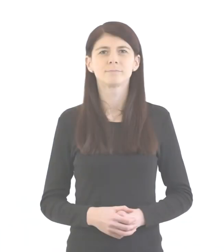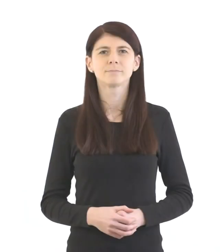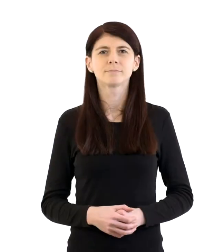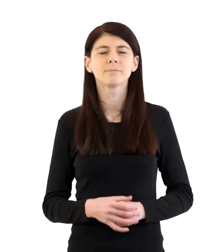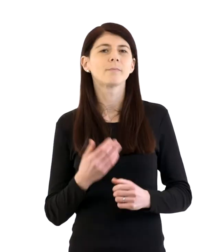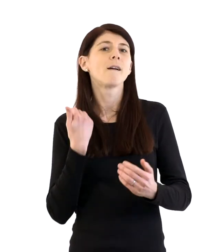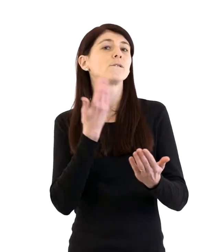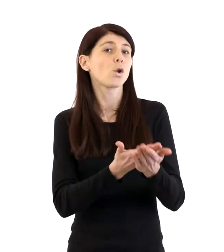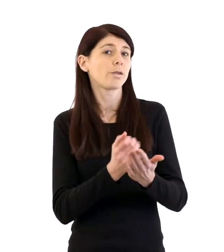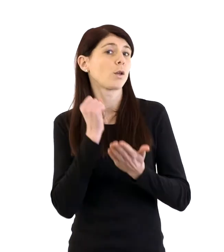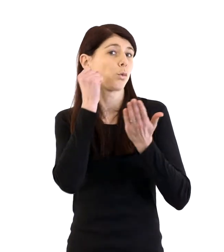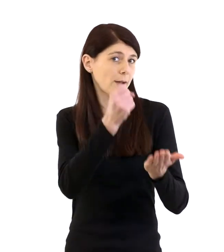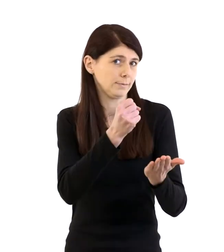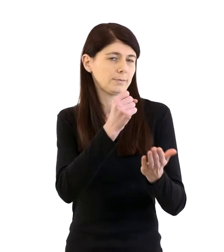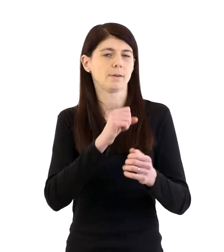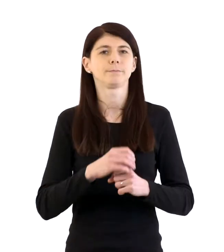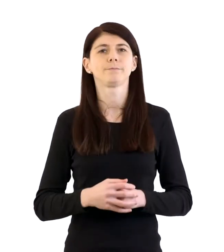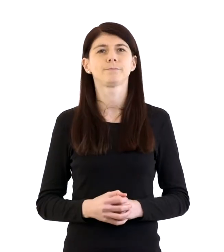Wniosek o dotację